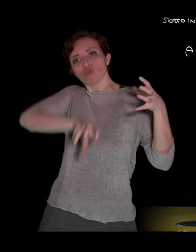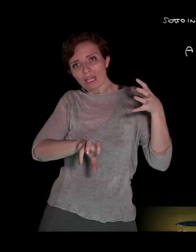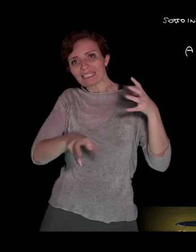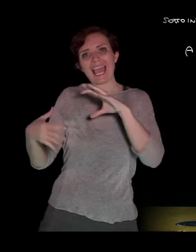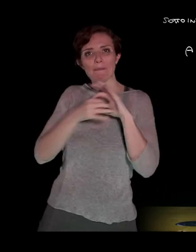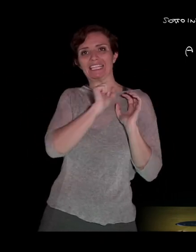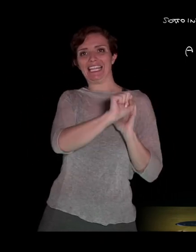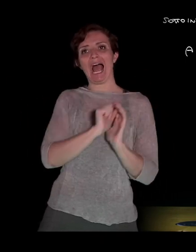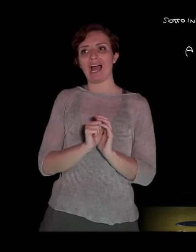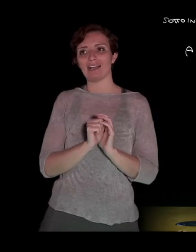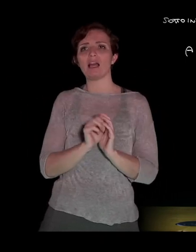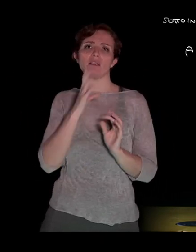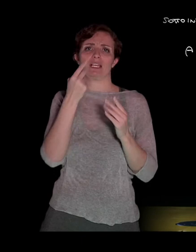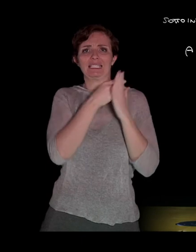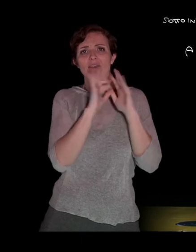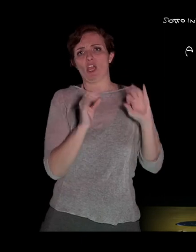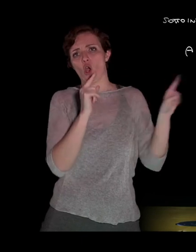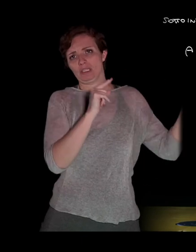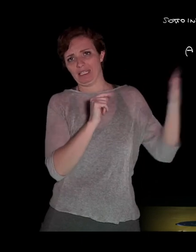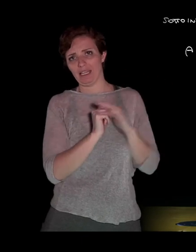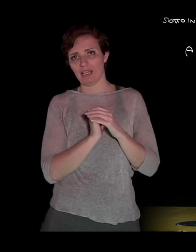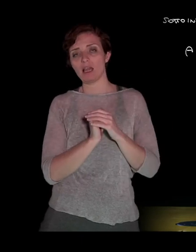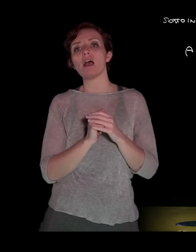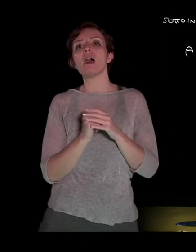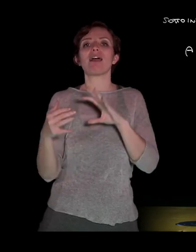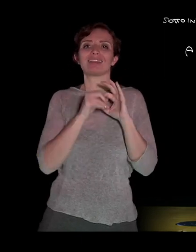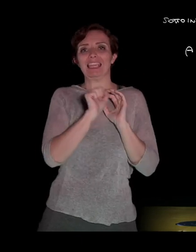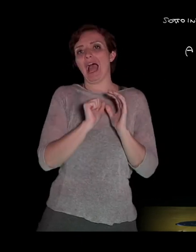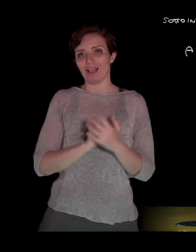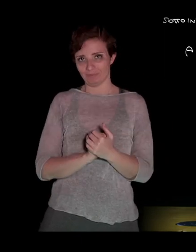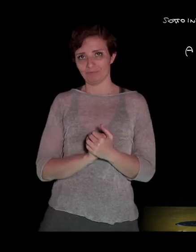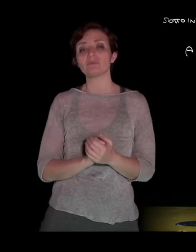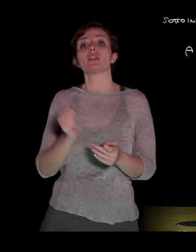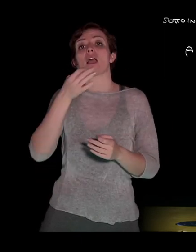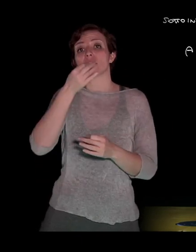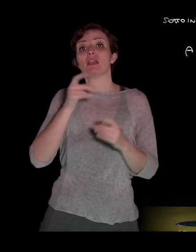e si indica in questo modo - se tutti gli elementi di 'B' sono inclusi in 'A'.